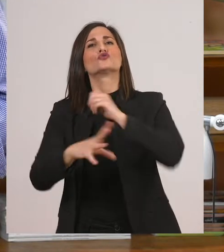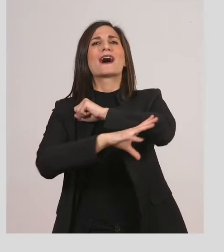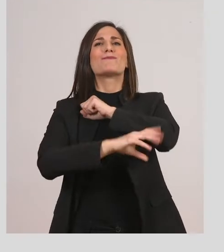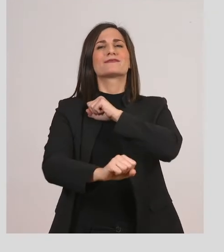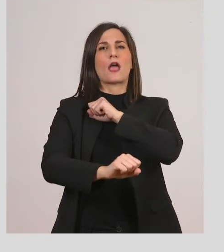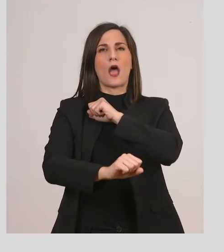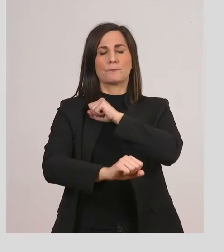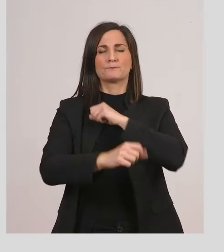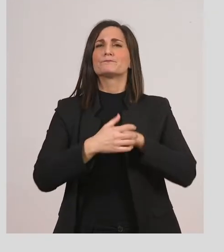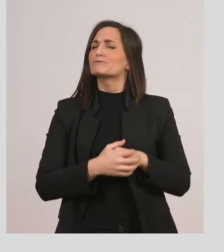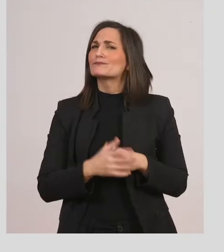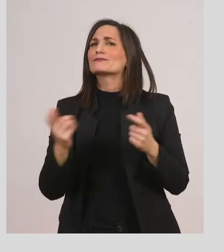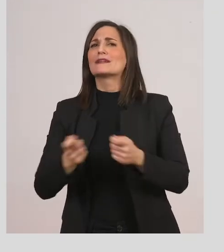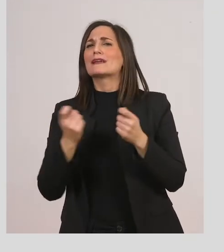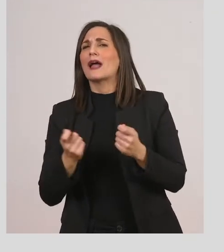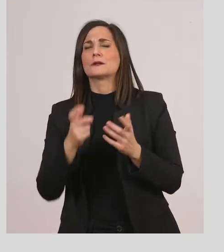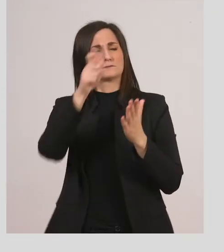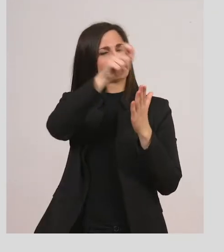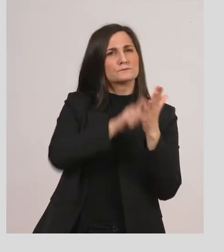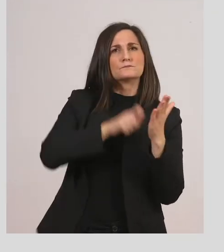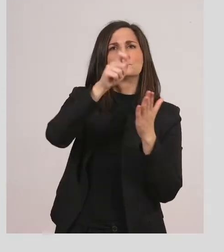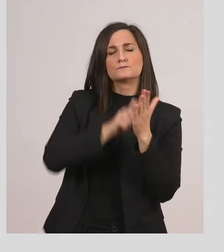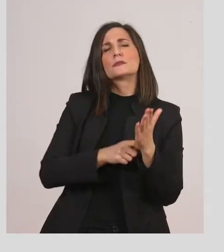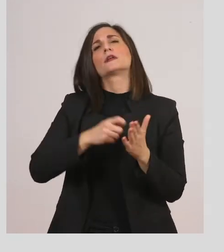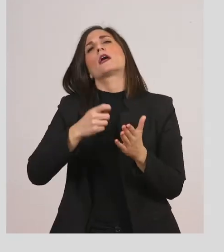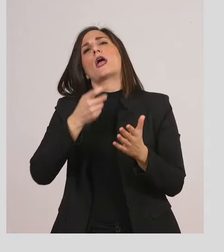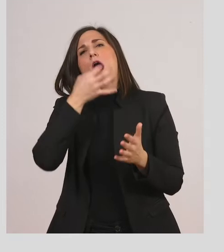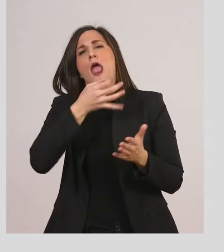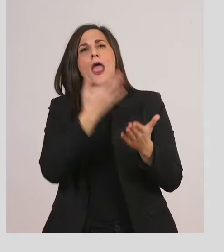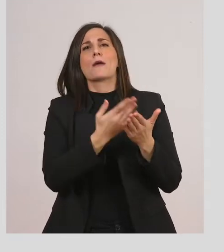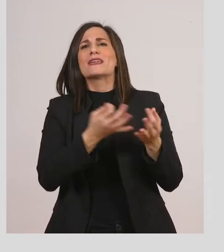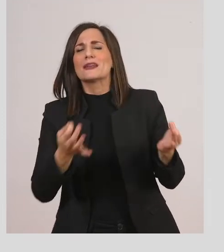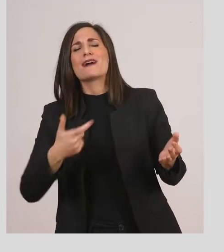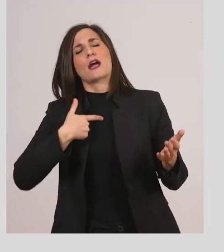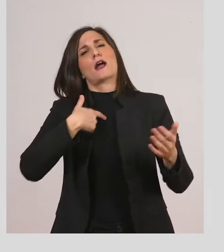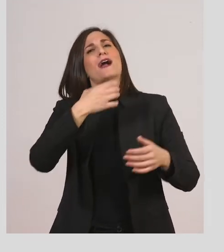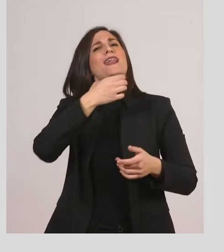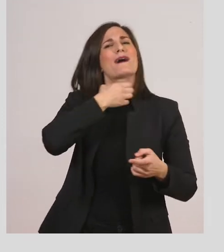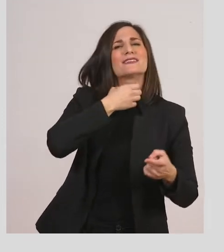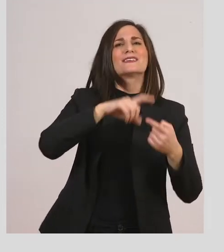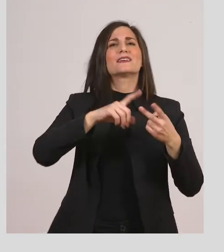Ο γραμματέας είναι αυτός ο οποίος θα καταγράψει τα επιχειρήματα. Θα προσέξει την γραμματική. Θα προσέξει την ορθογραφία.